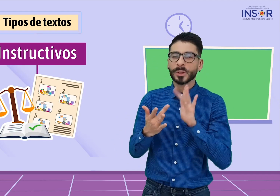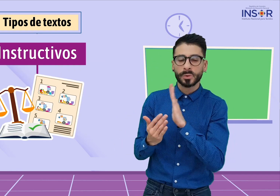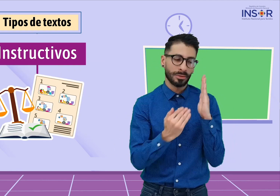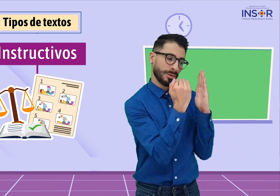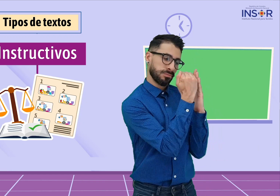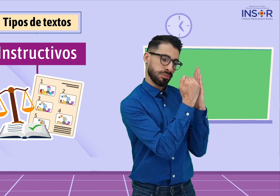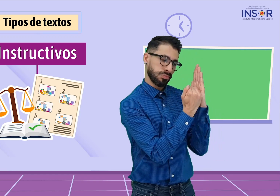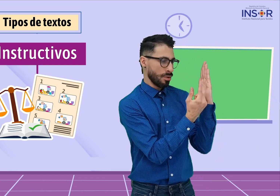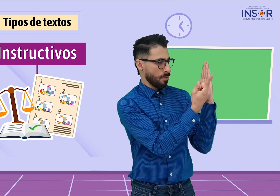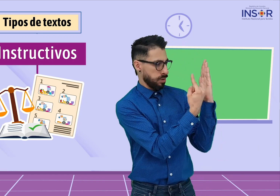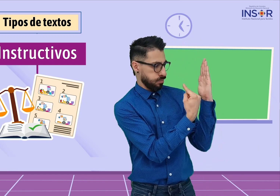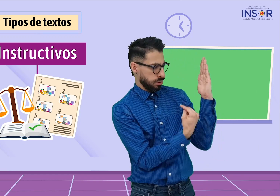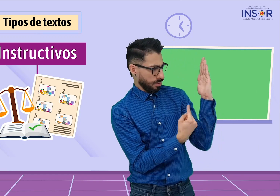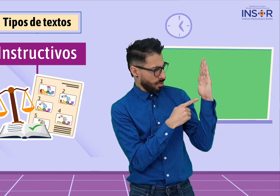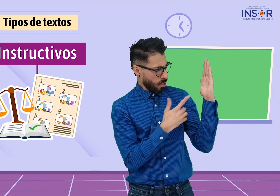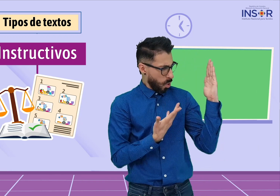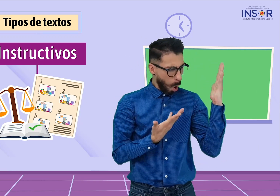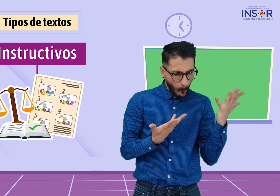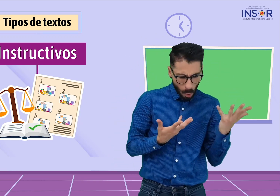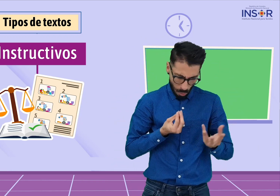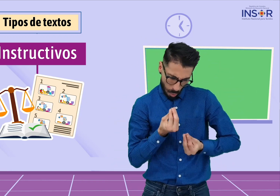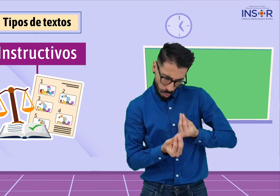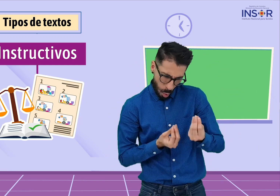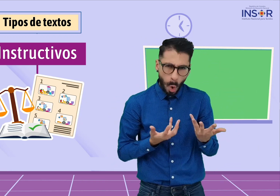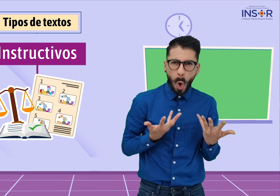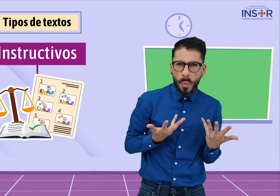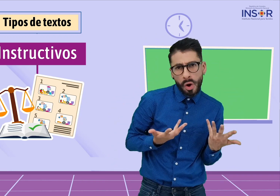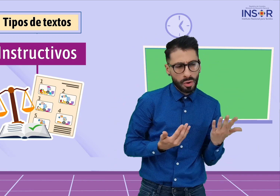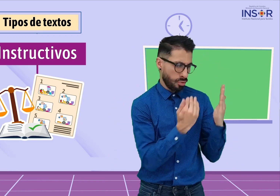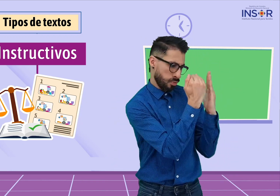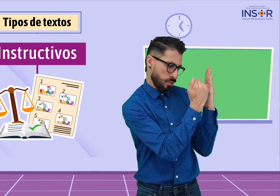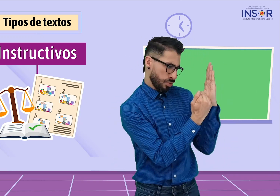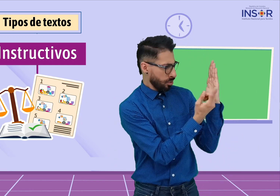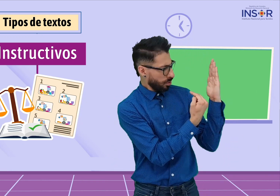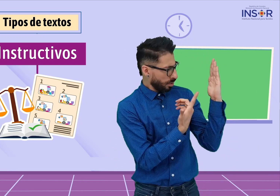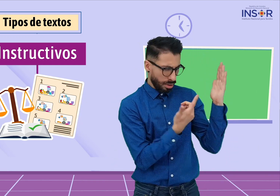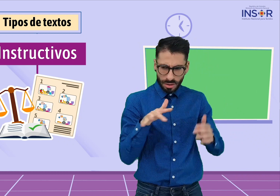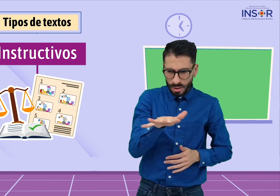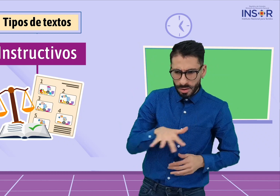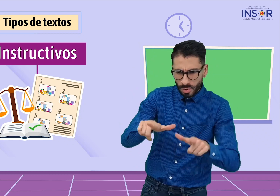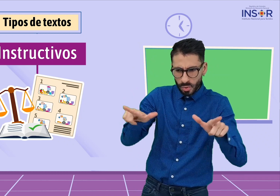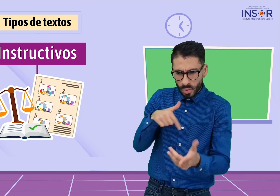Este tipo de texto dan indicaciones o instrucciones sobre un procedimiento, explican cómo se puede hacer algo.